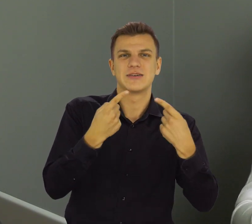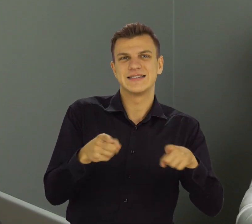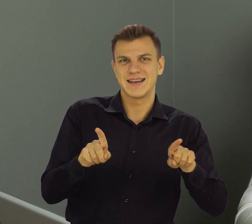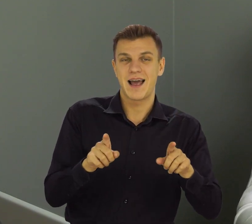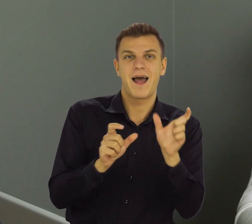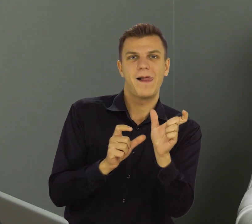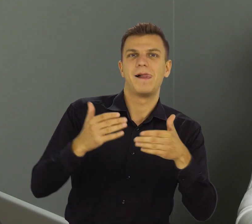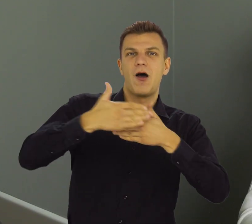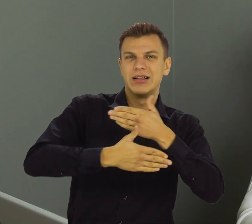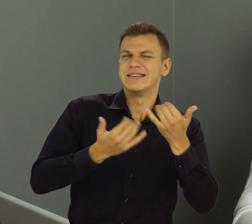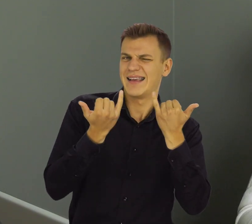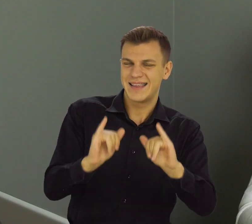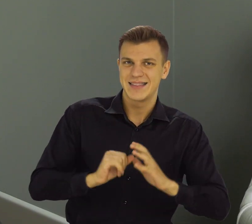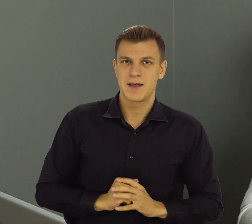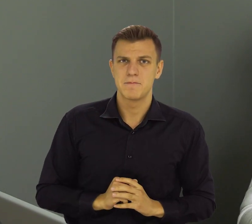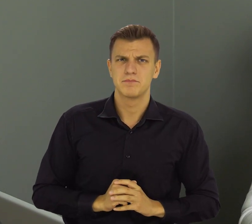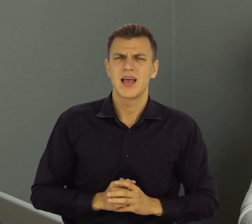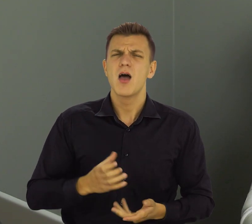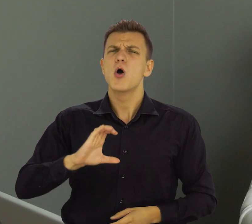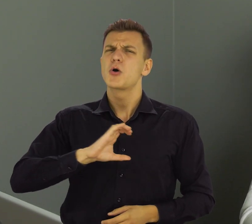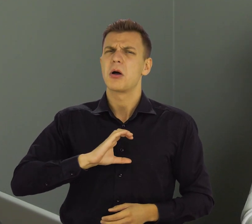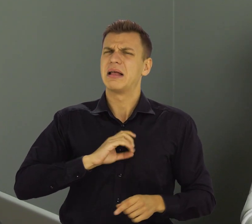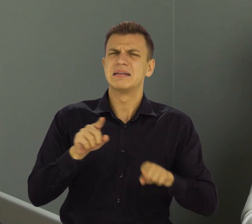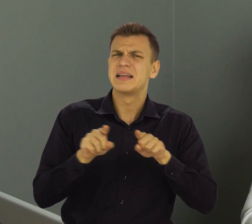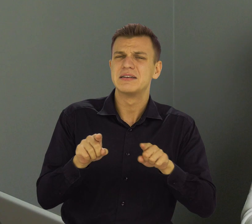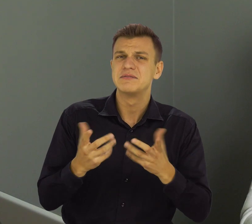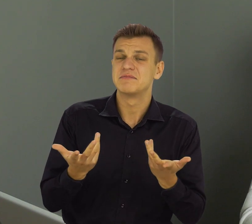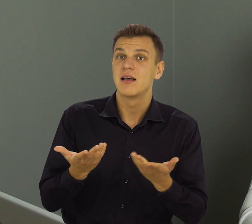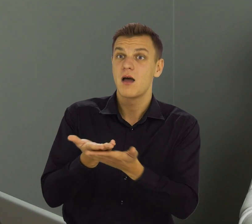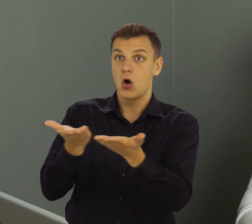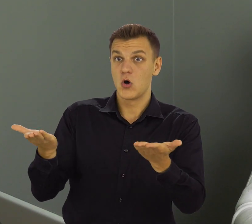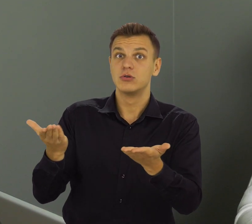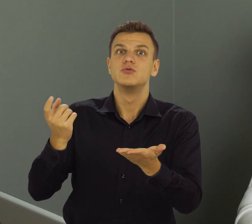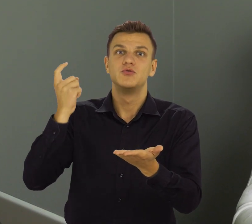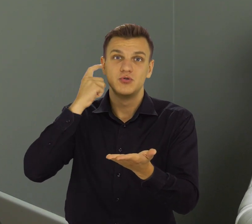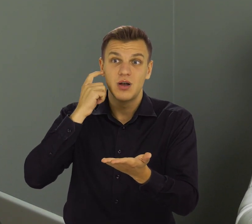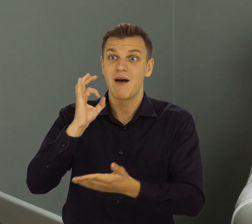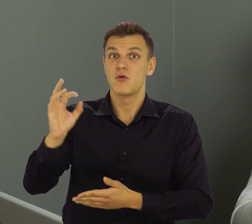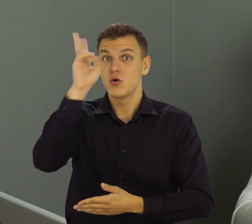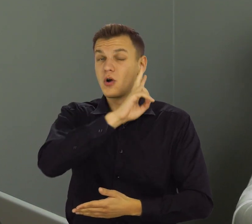tłumacząc na język polski – słyszące dzieci niesłyszących rodziców. Termin ten odnosi się do ludzi słyszących,